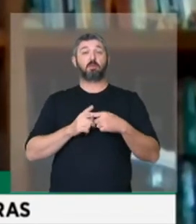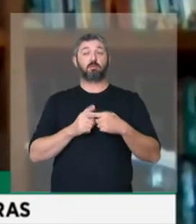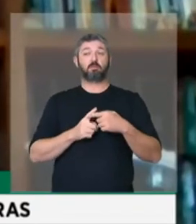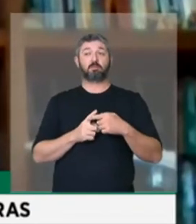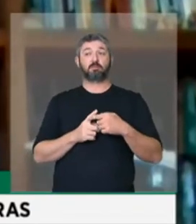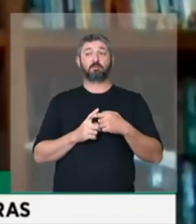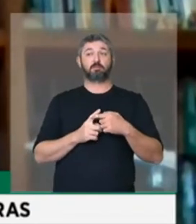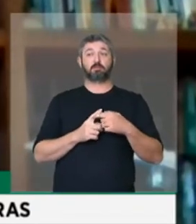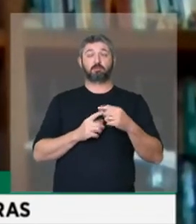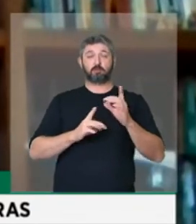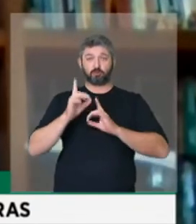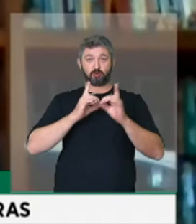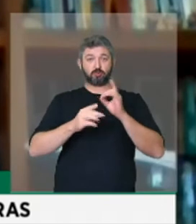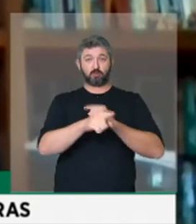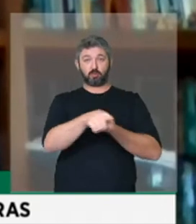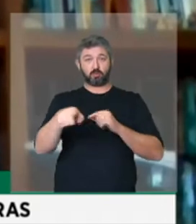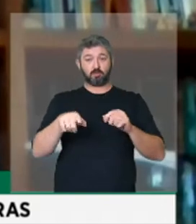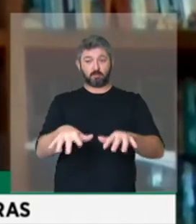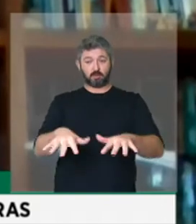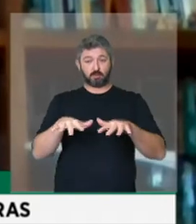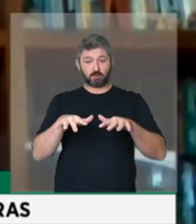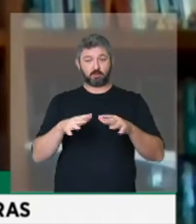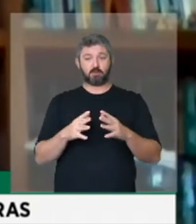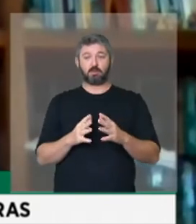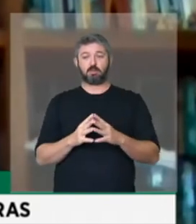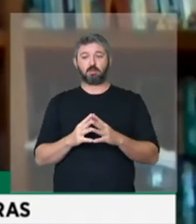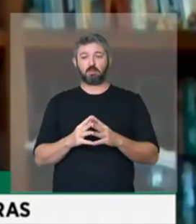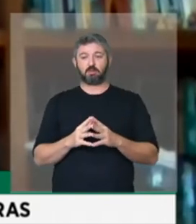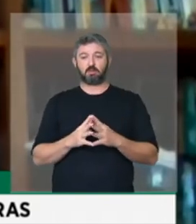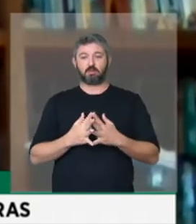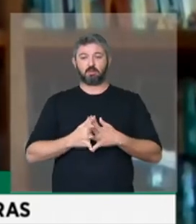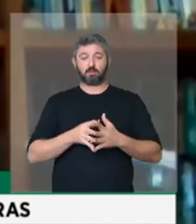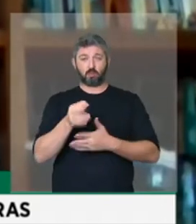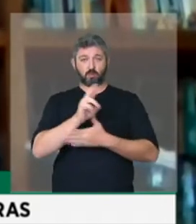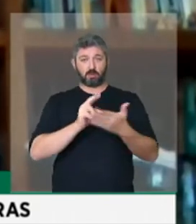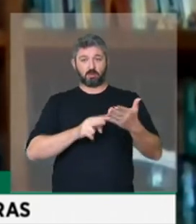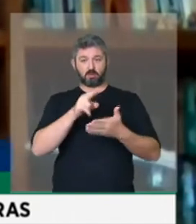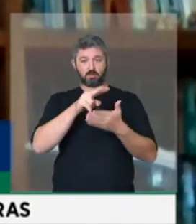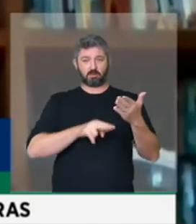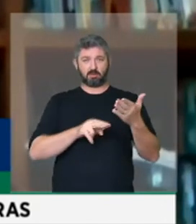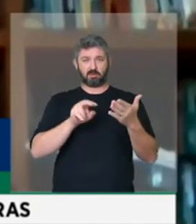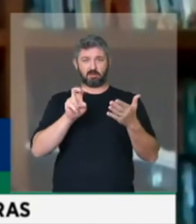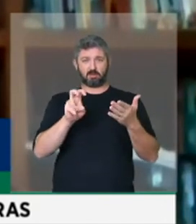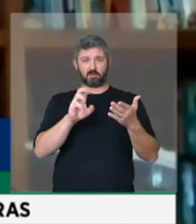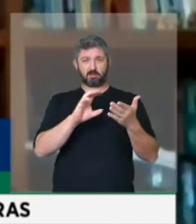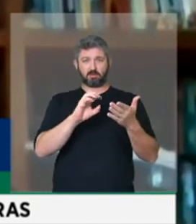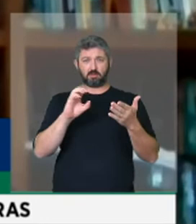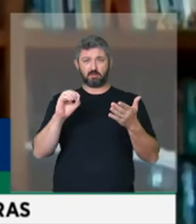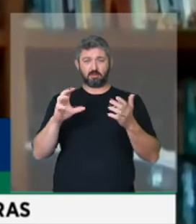SALA MAS O MICROFONE DELE NÃO FOI ABERTO AINDA. [PRESIDENTE]: AGORA SIM, ESTÁ NA SALA, DEPUTADO IVAN VALENTE. -- [DEPUTADO]: SENHOR